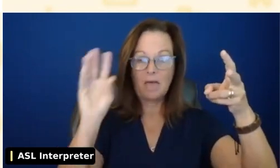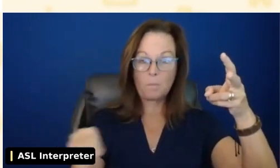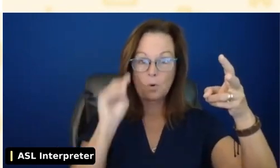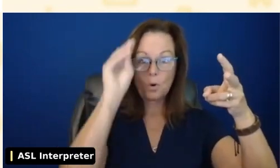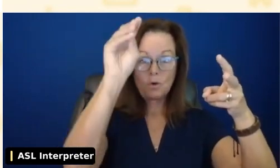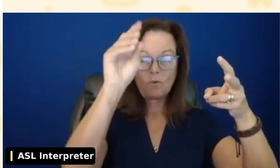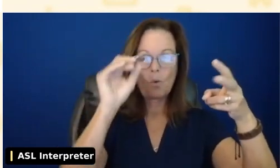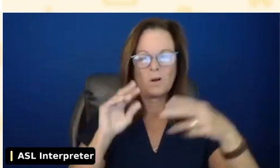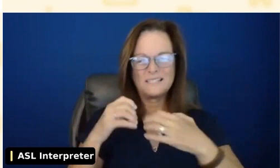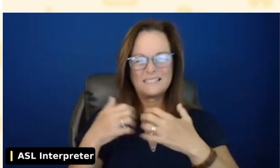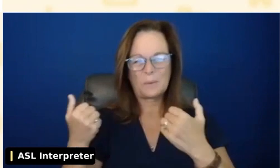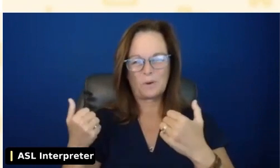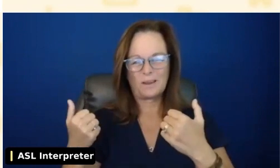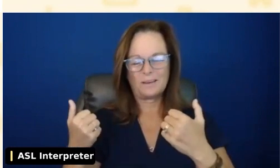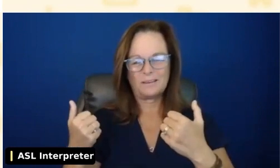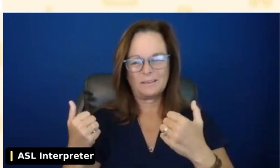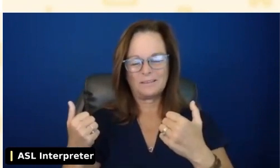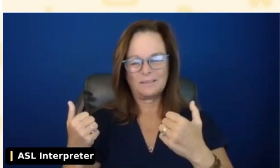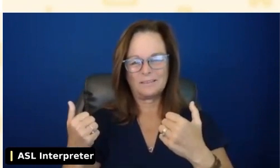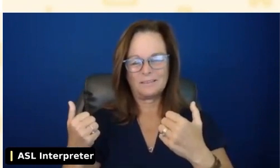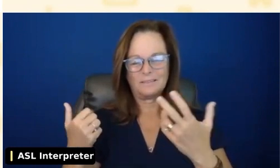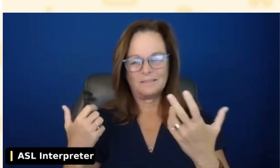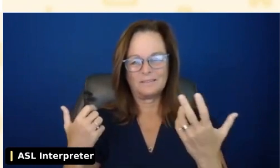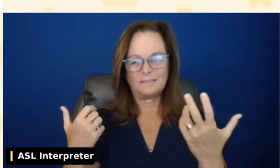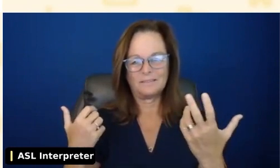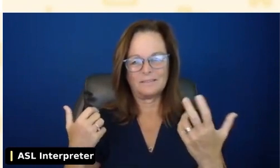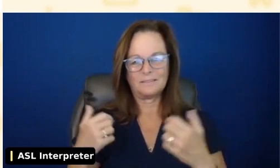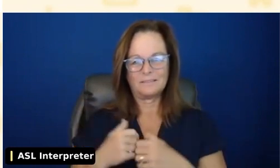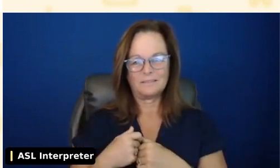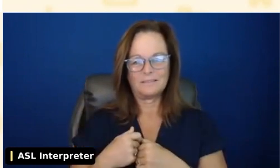que copiar y pegar el texto alternativo en la imagen después de haberla copiado y pegado?